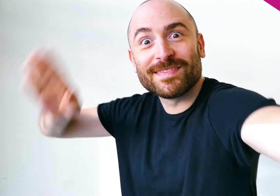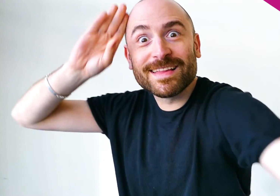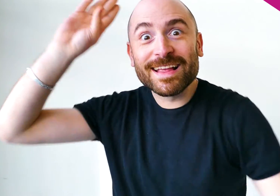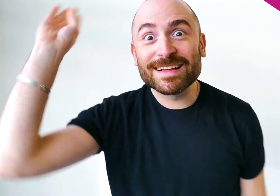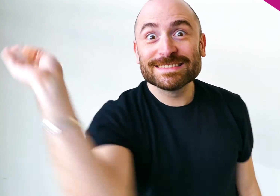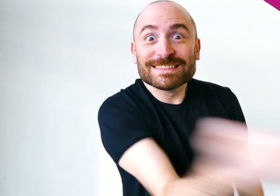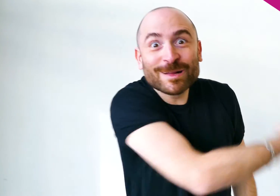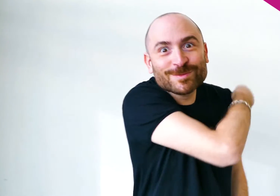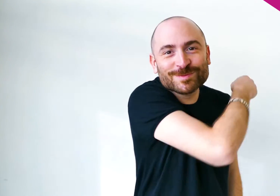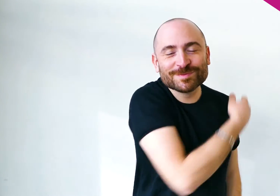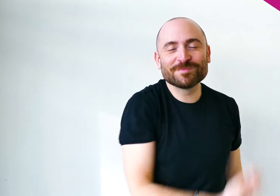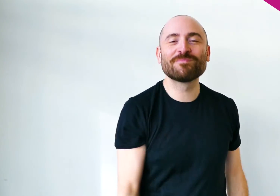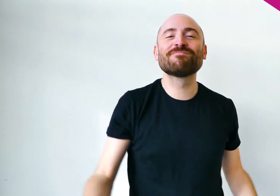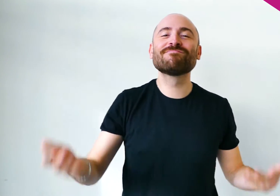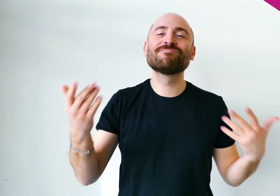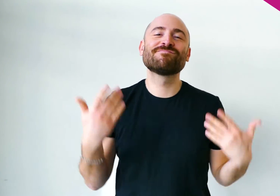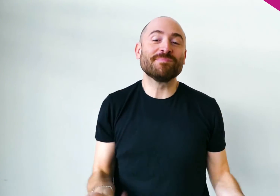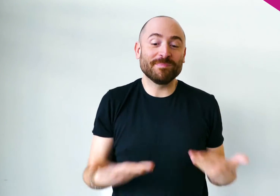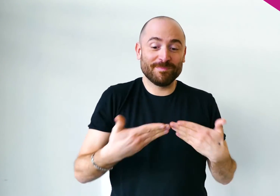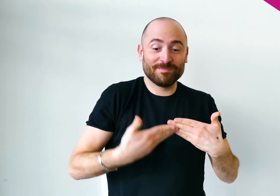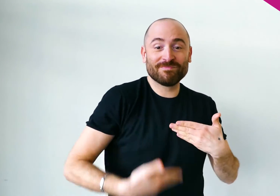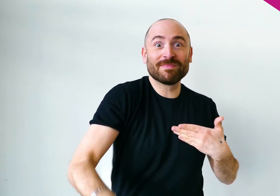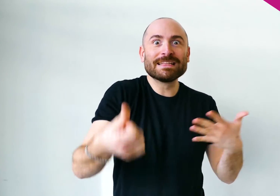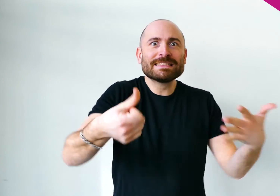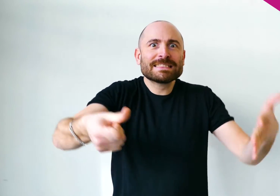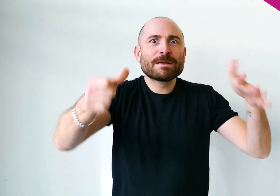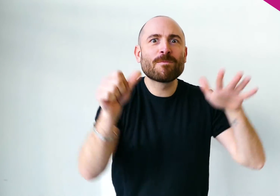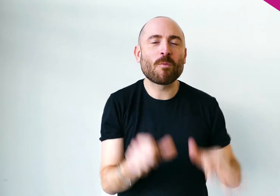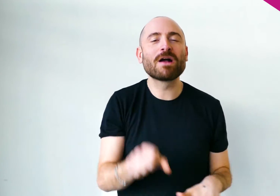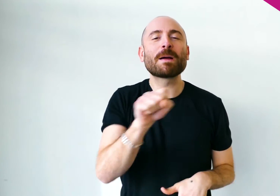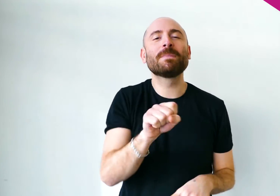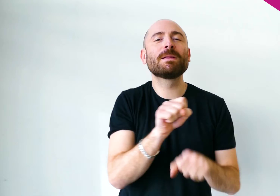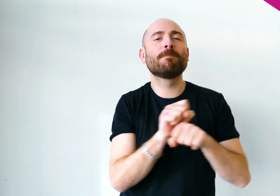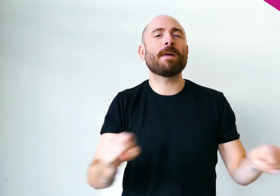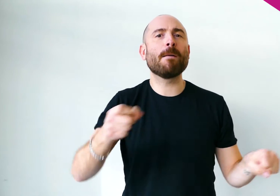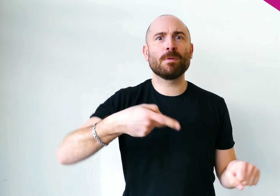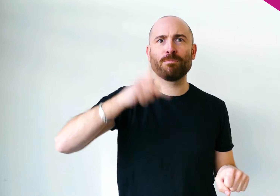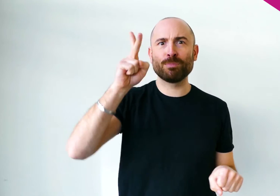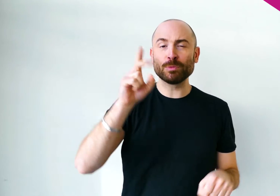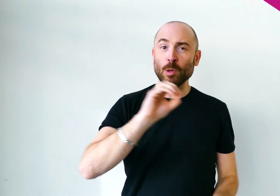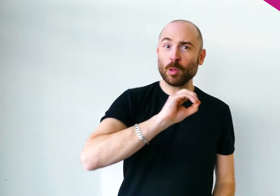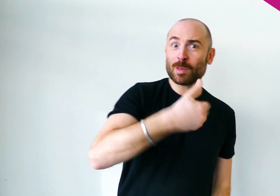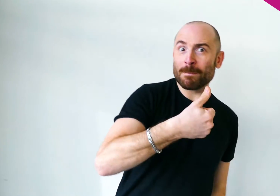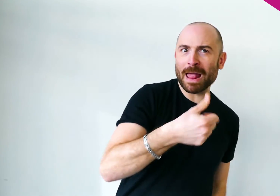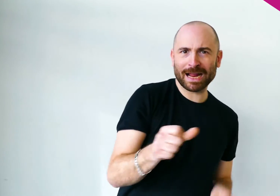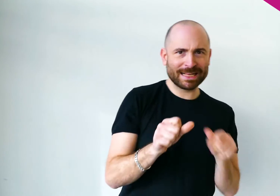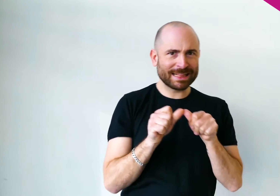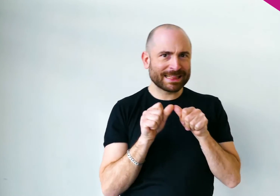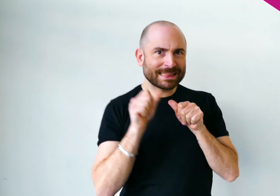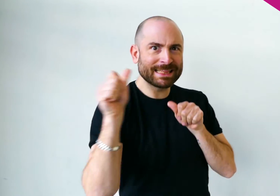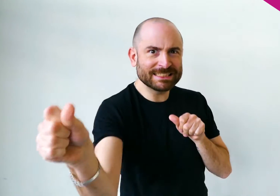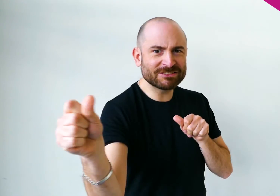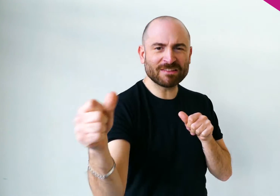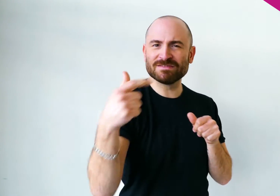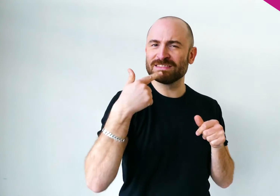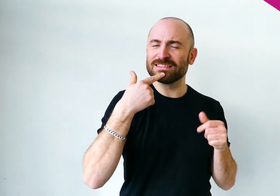Salut à tous ! Pour ce 1e semestre, les samedis PAM seront numériques et se feront à distance !